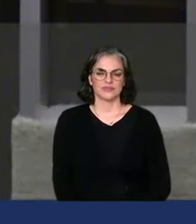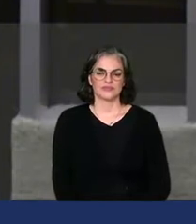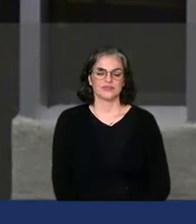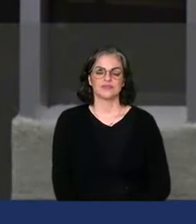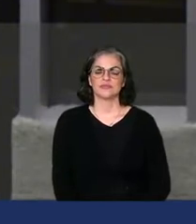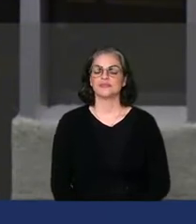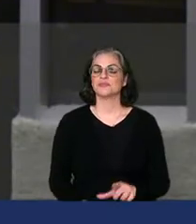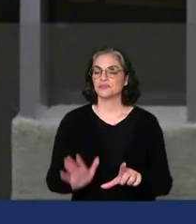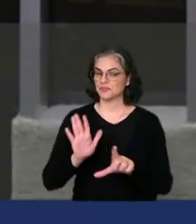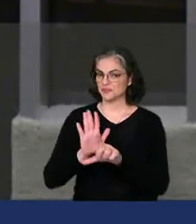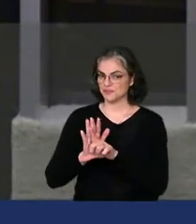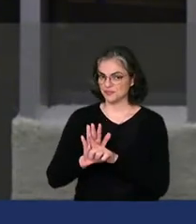PRESIDENTE, QUE ESSA LEI COMPLEMENTAR, PROJETO DE LEI